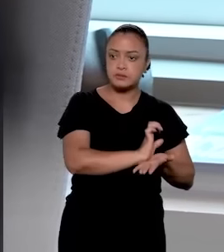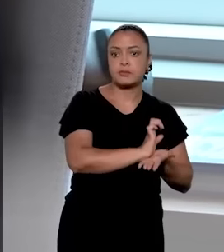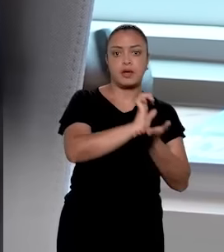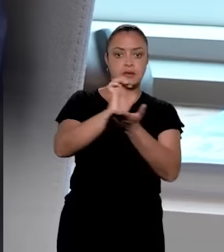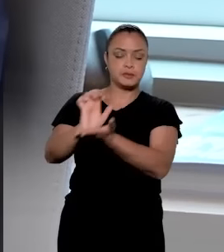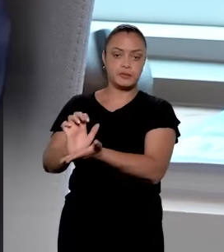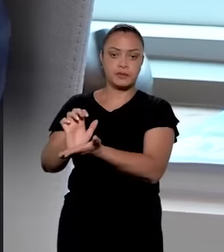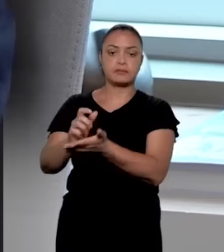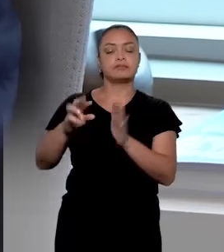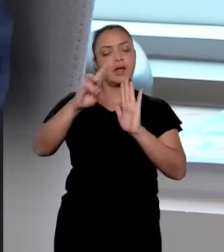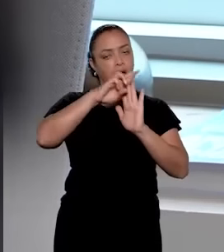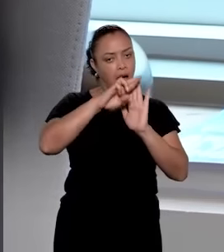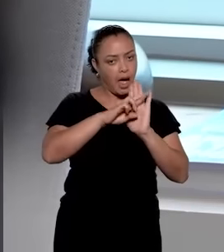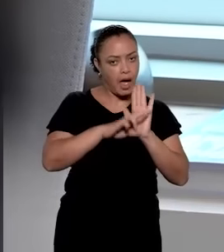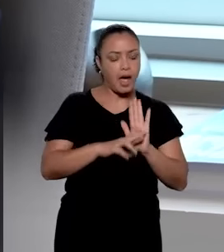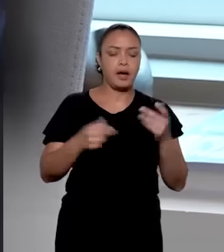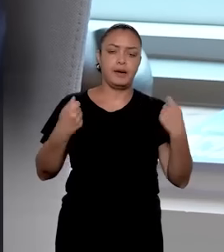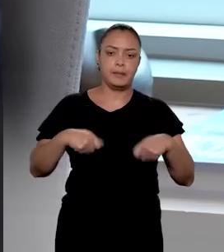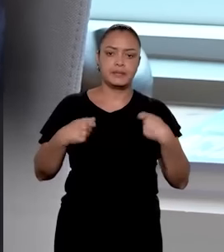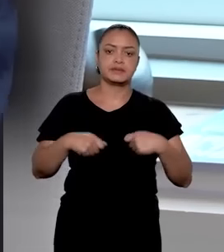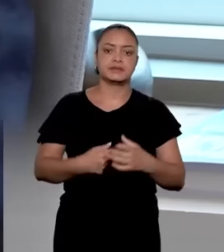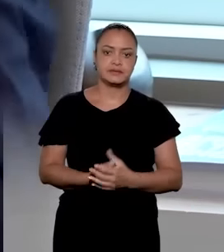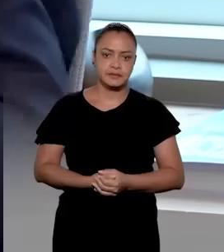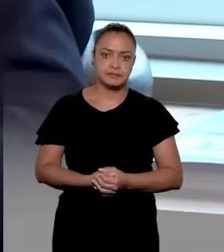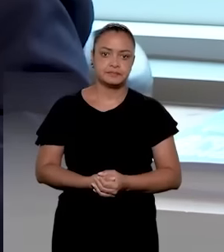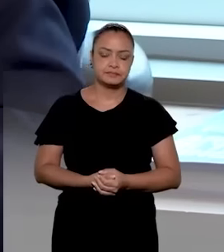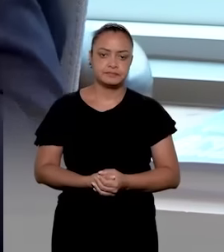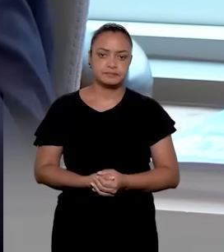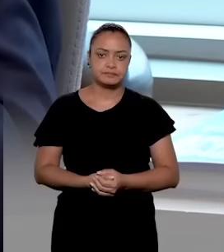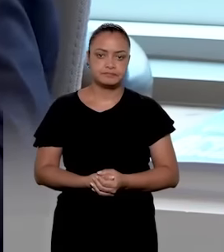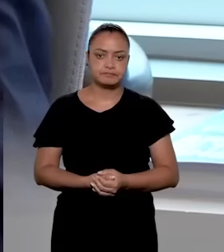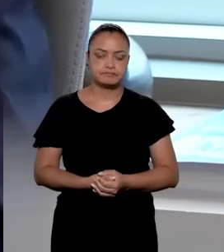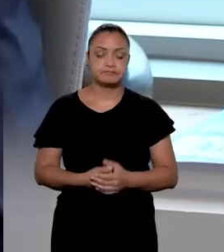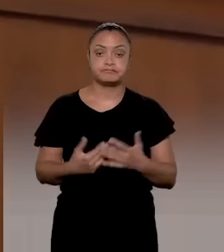a soja embutida nele também. Então, tem que ter regras para isso, que não são triviais.